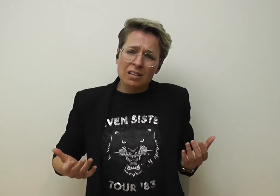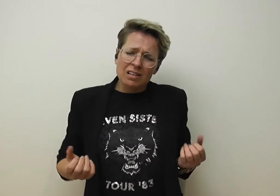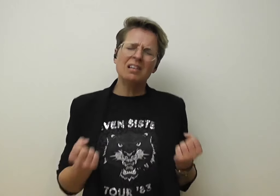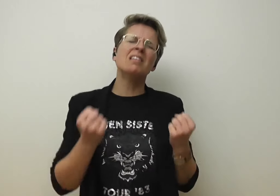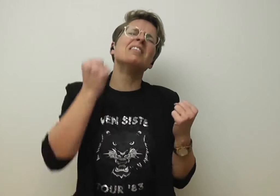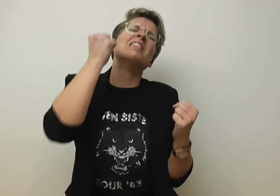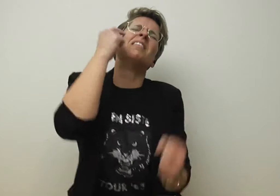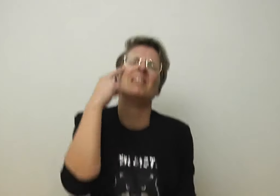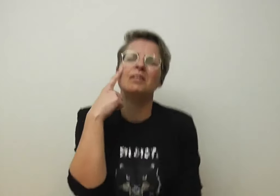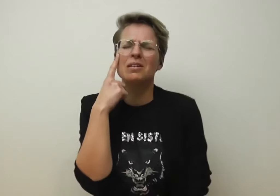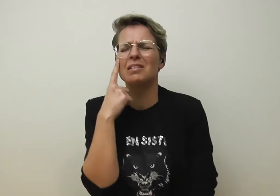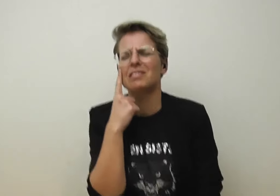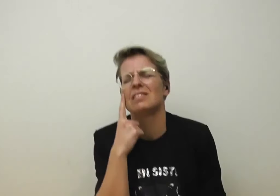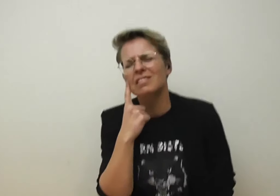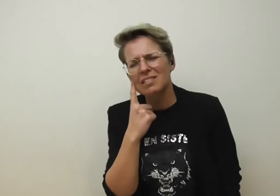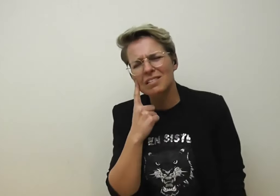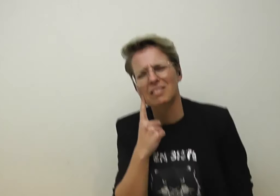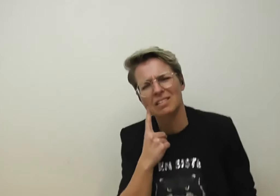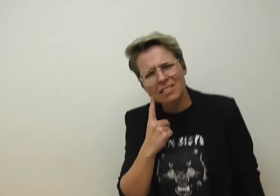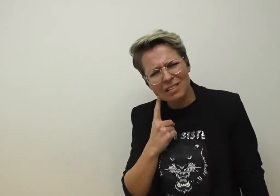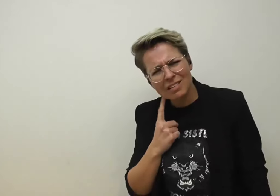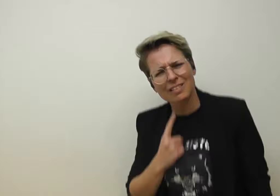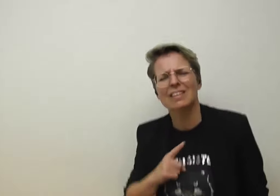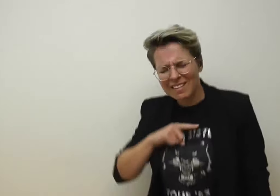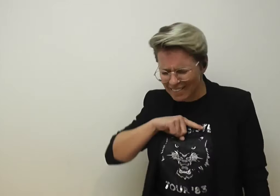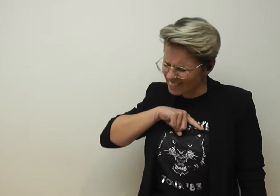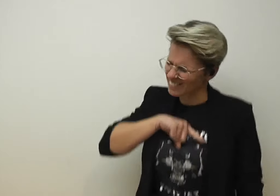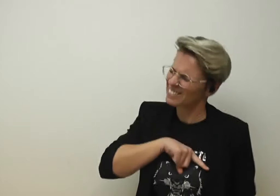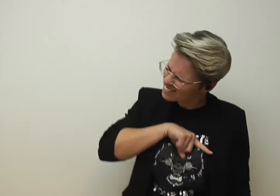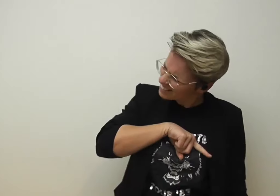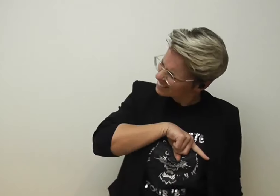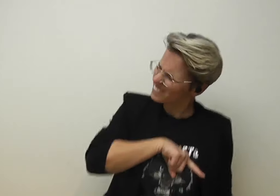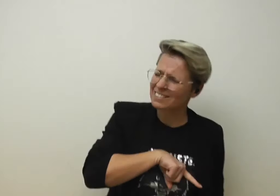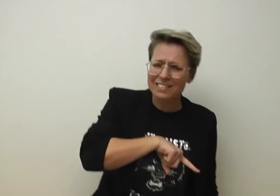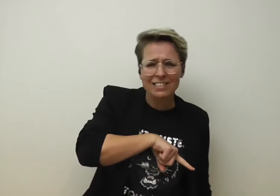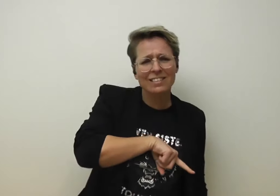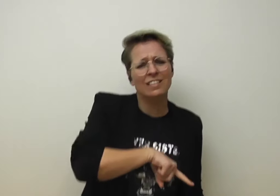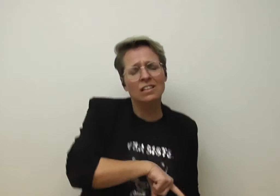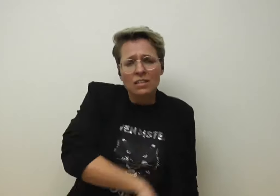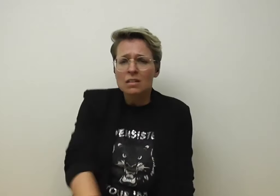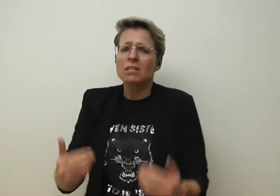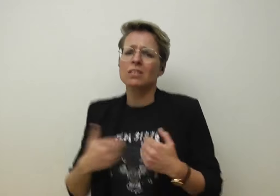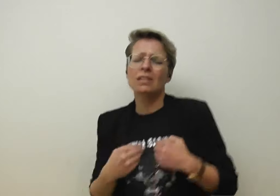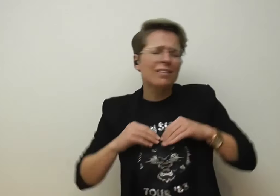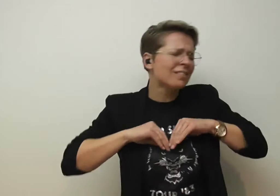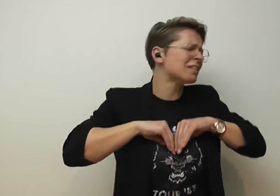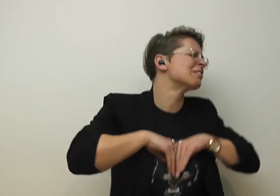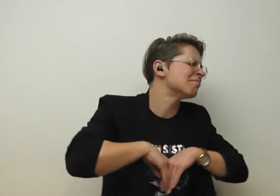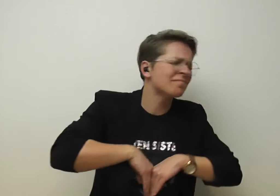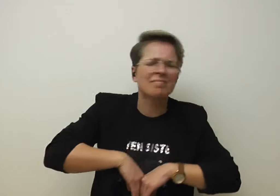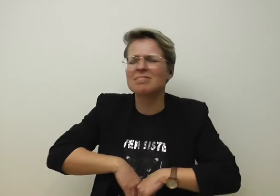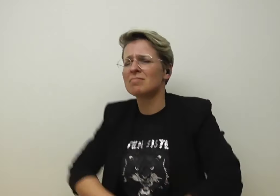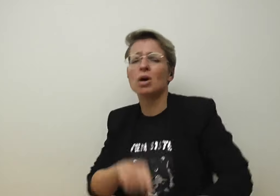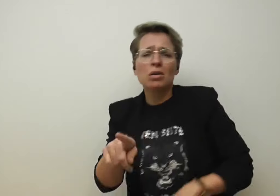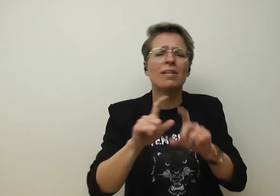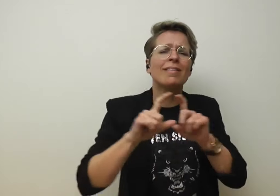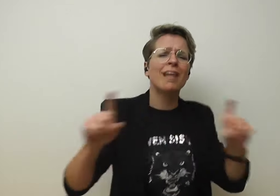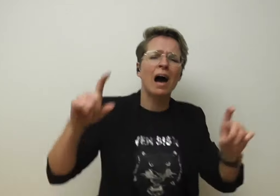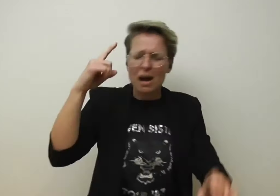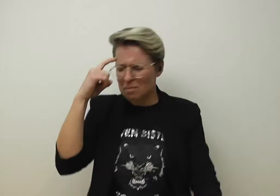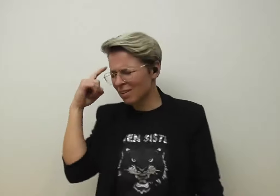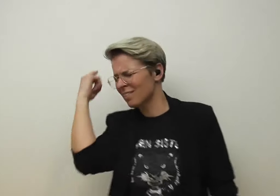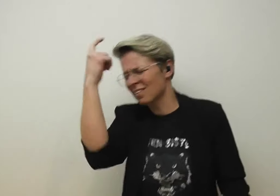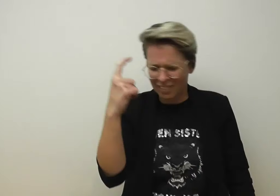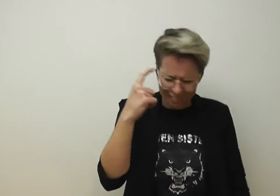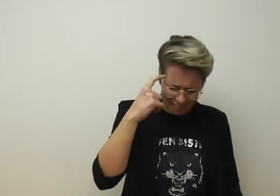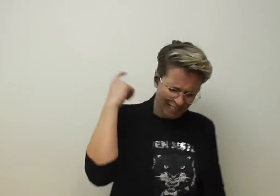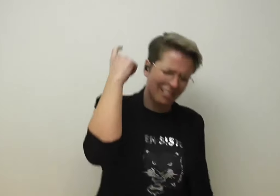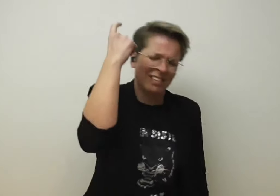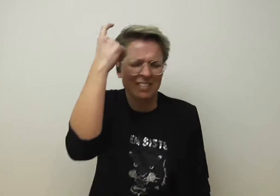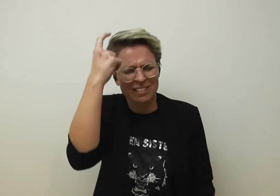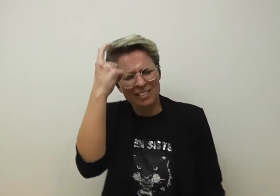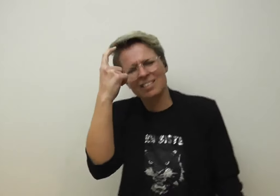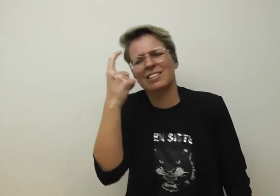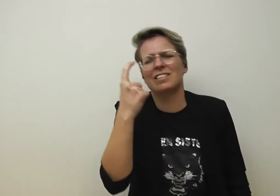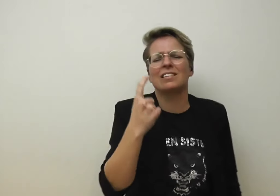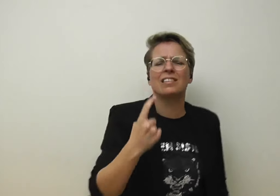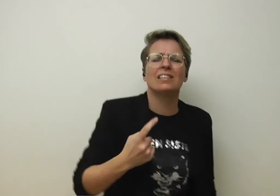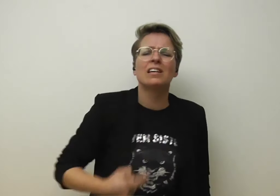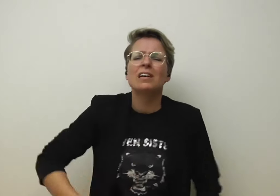Oehoe aha Hier in de diepte hoor ik steeds maar weer je naam